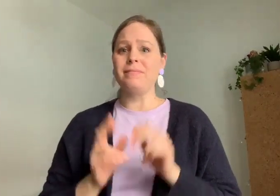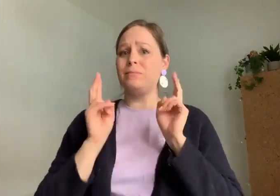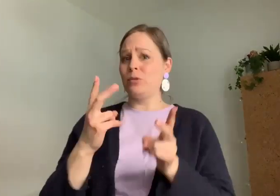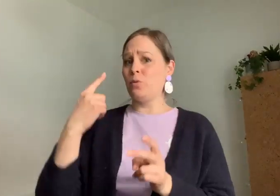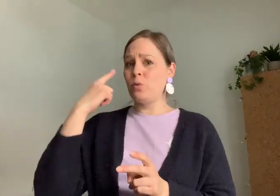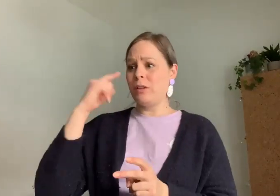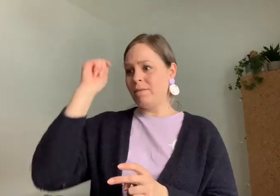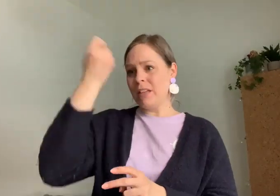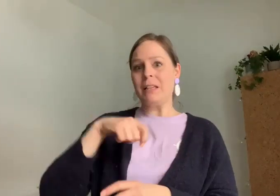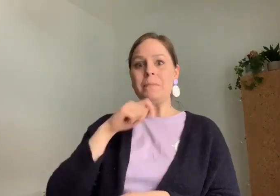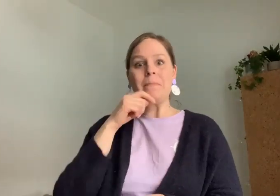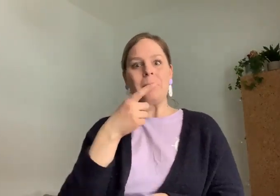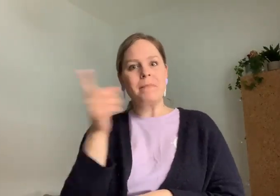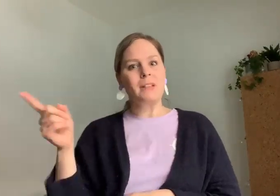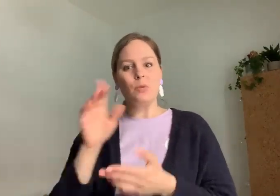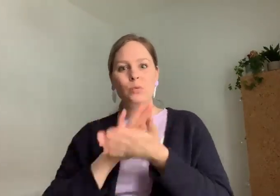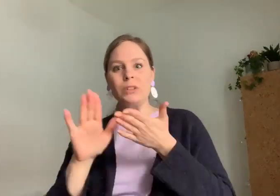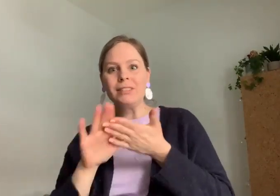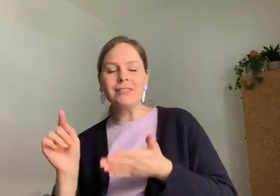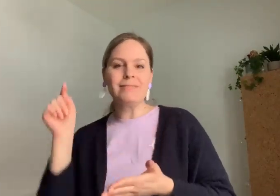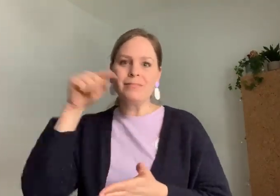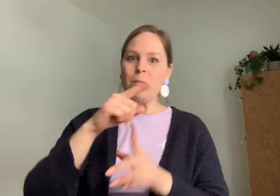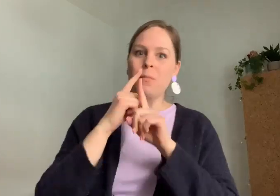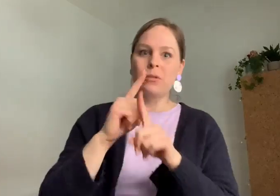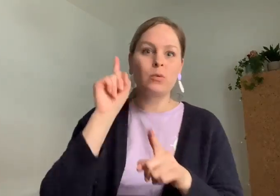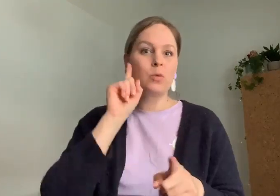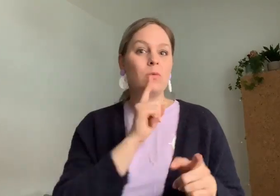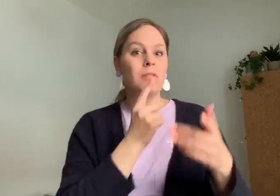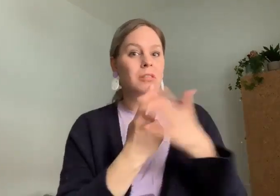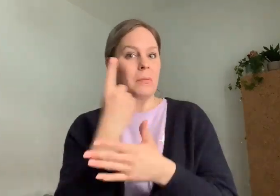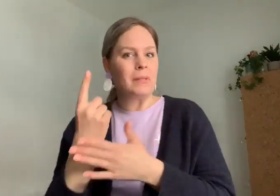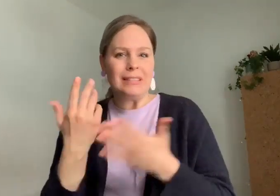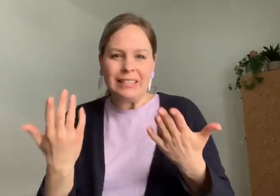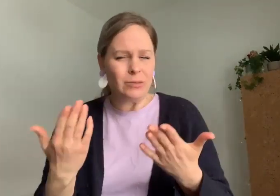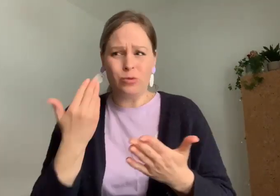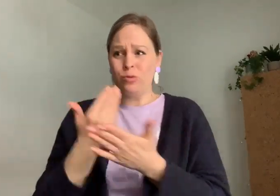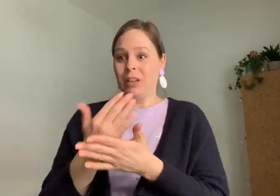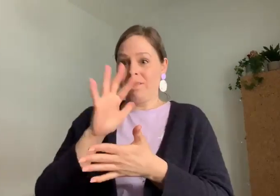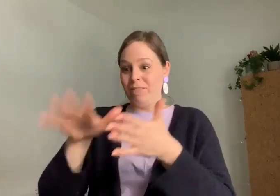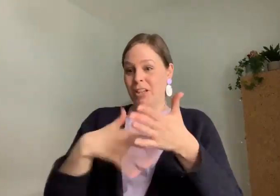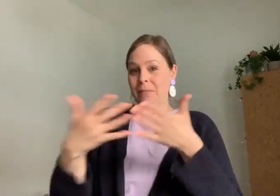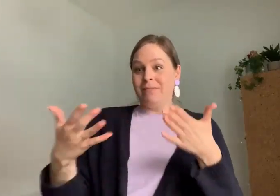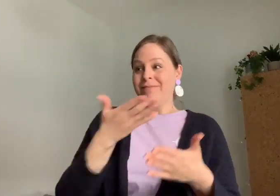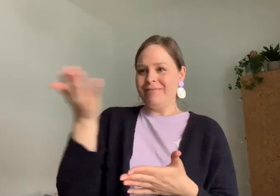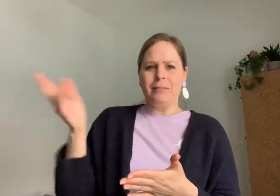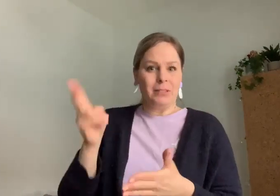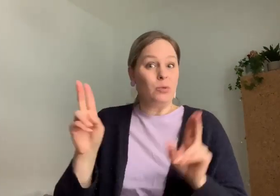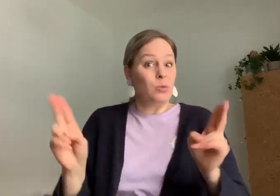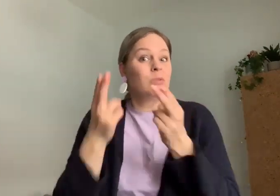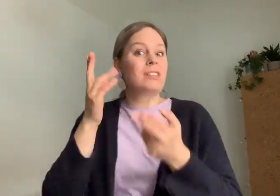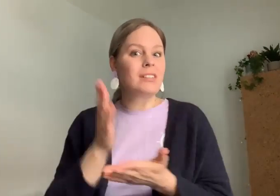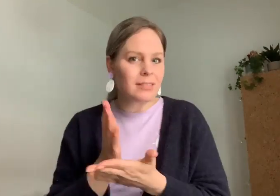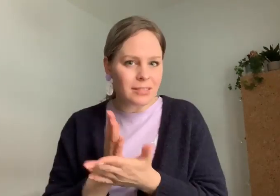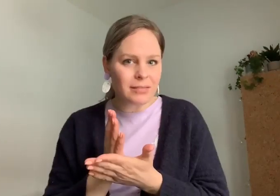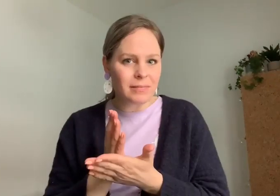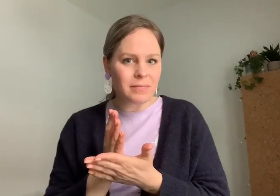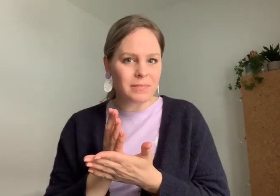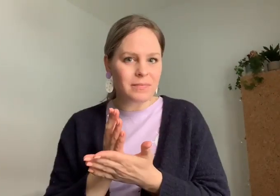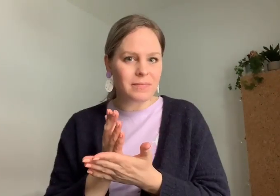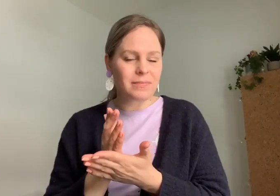Kuulevat vanhemmat eivät aina uskalla tulla kuurojen tapahtumiin, koska viittomakieli on heille uusi asia.